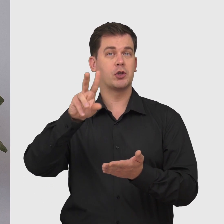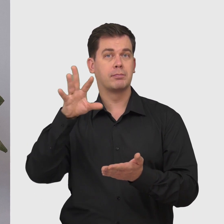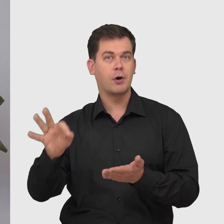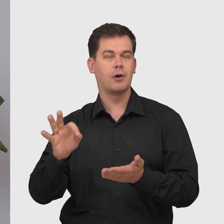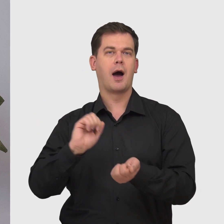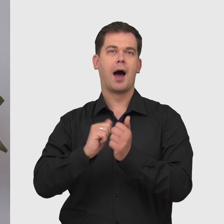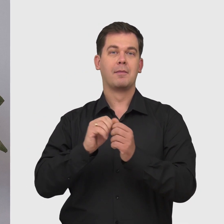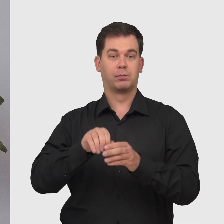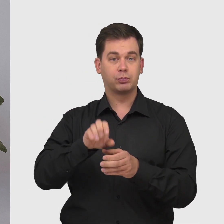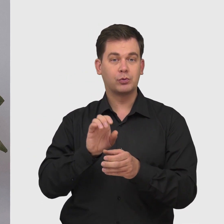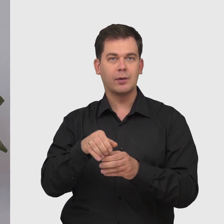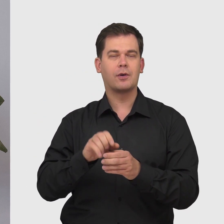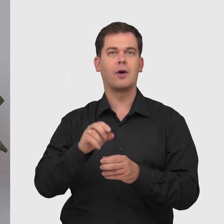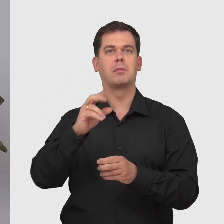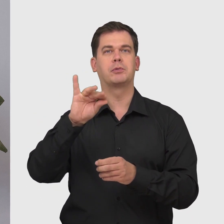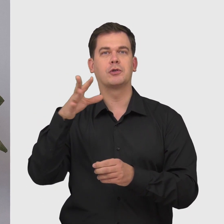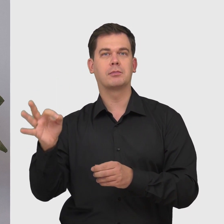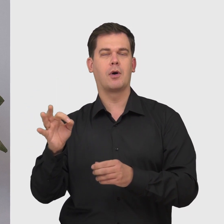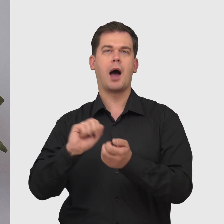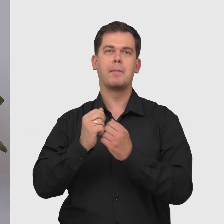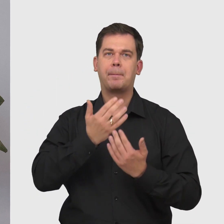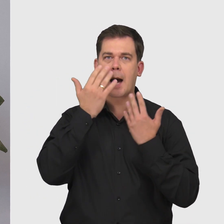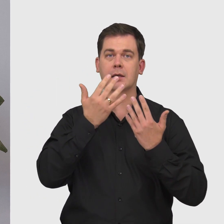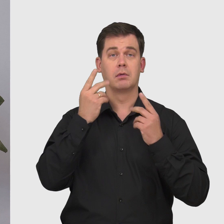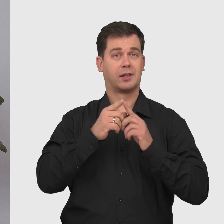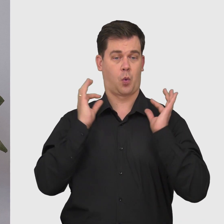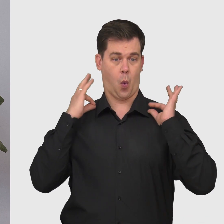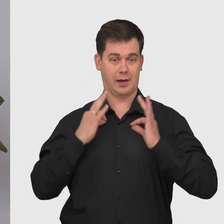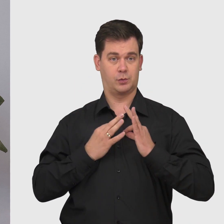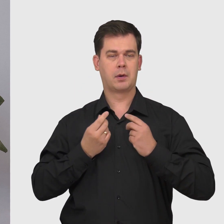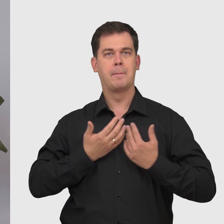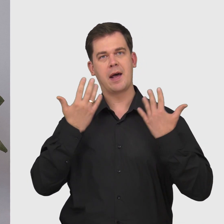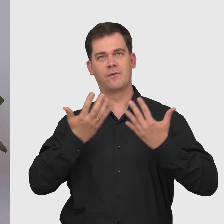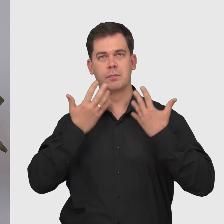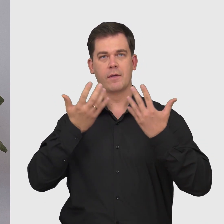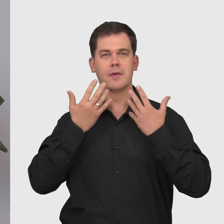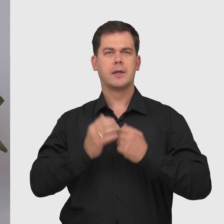„jabłka na piżmo”, „gruszki na piżmo”, „klatki na pachnidła” i „łańcuchy perfumowane”.